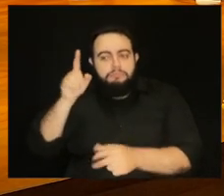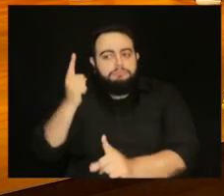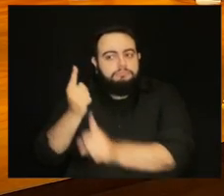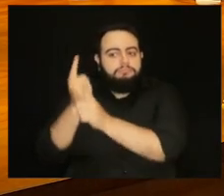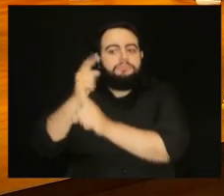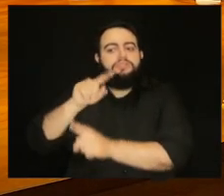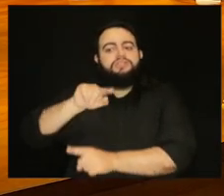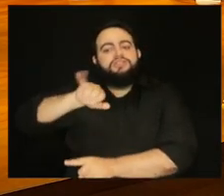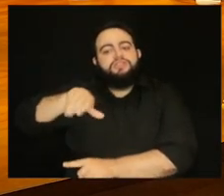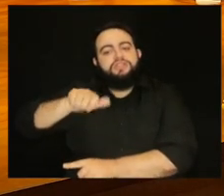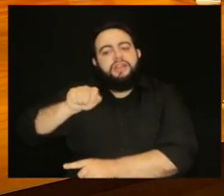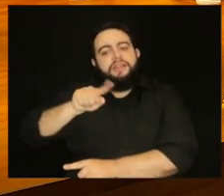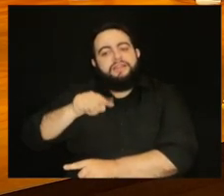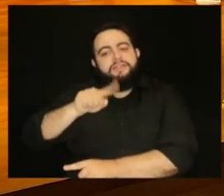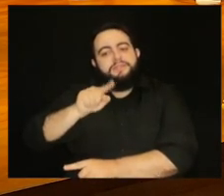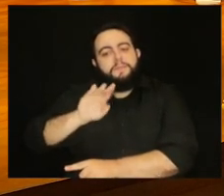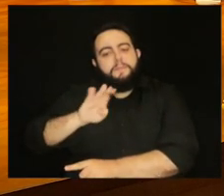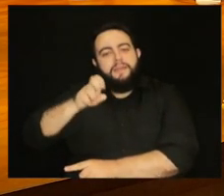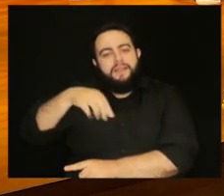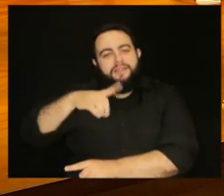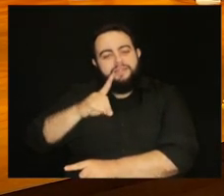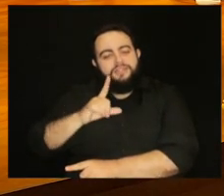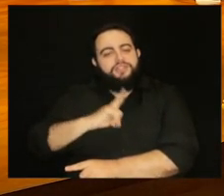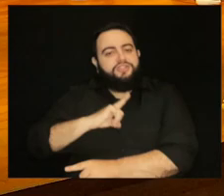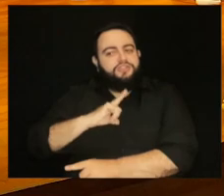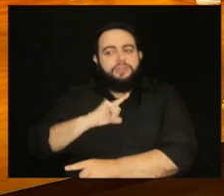Jazz Band? A Jazz Band tinha um instrumento que tinha acabado de ser inventado que era a